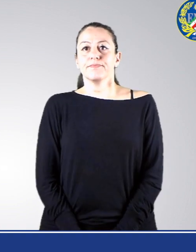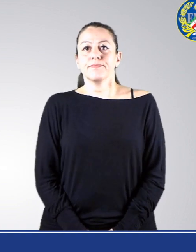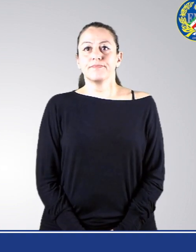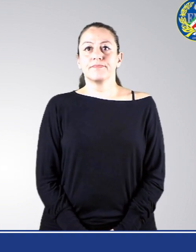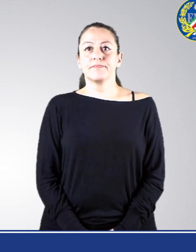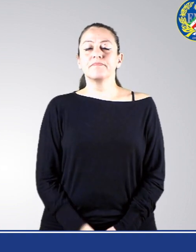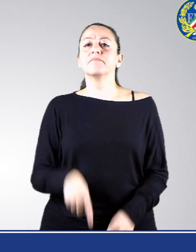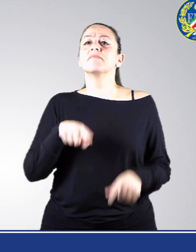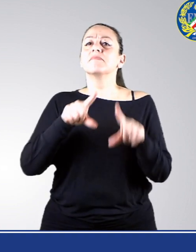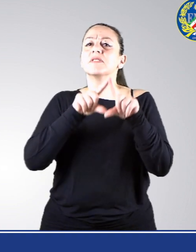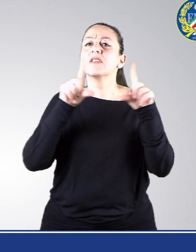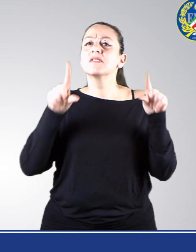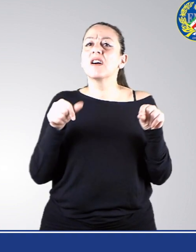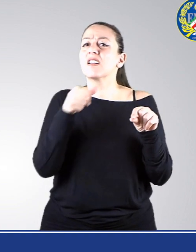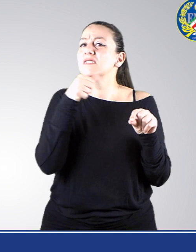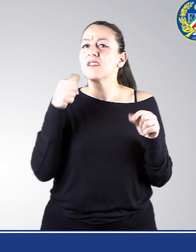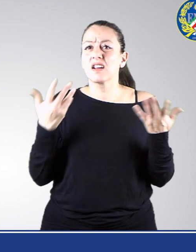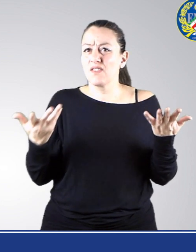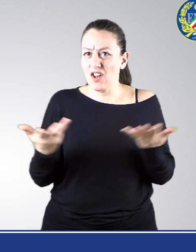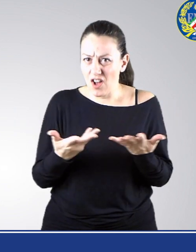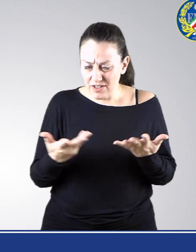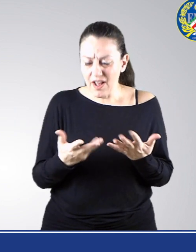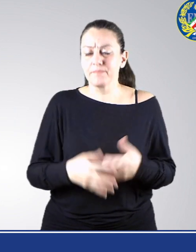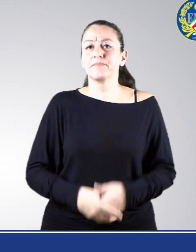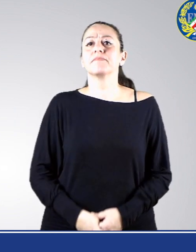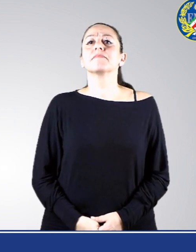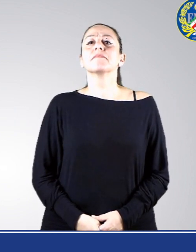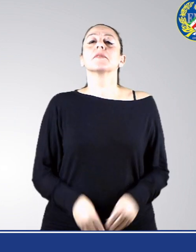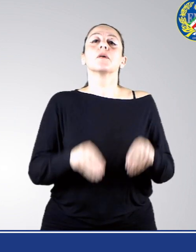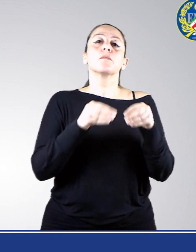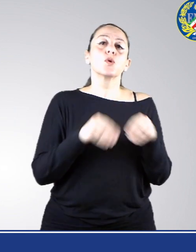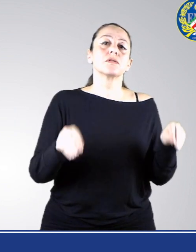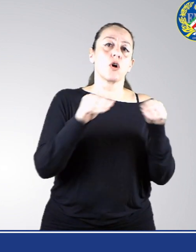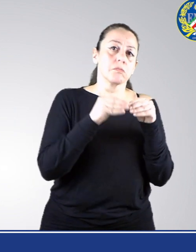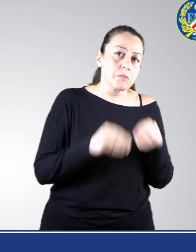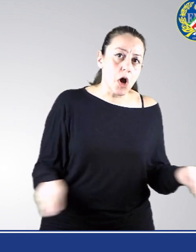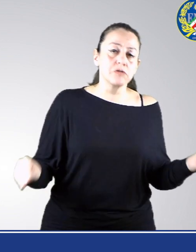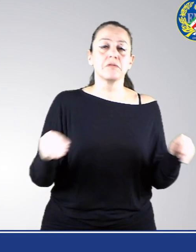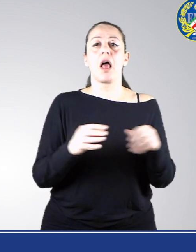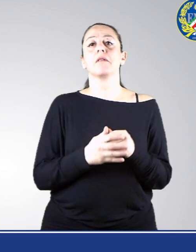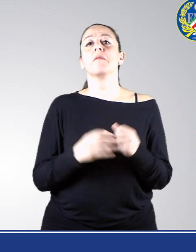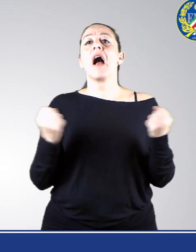A cosa serve? Per accedere a benefici e agevolazioni al sistema dei trasporti e